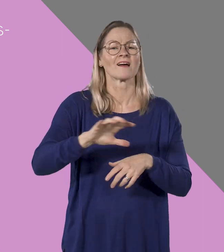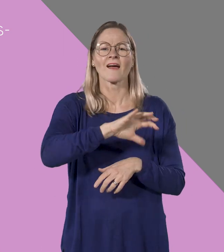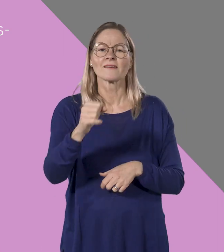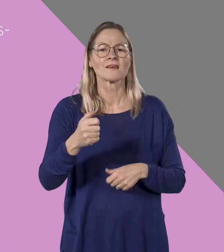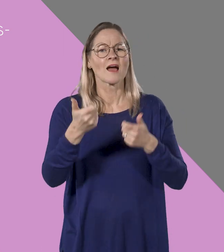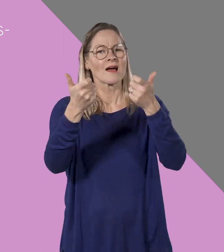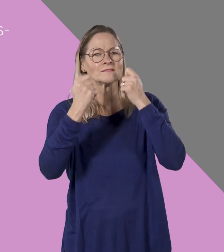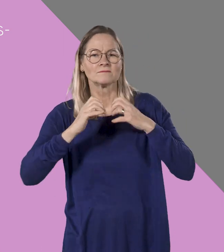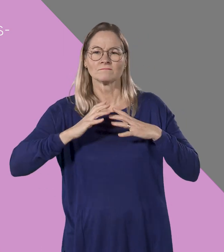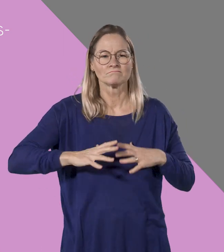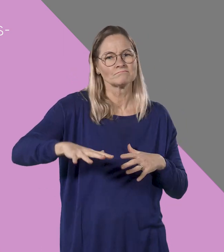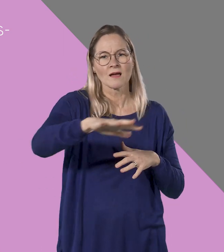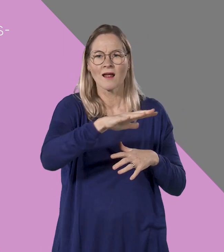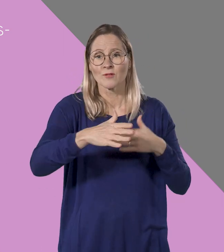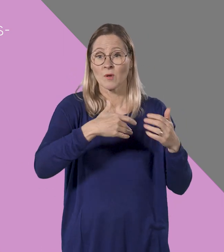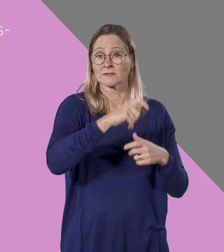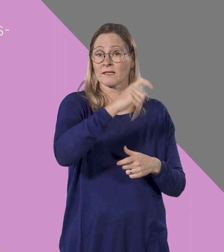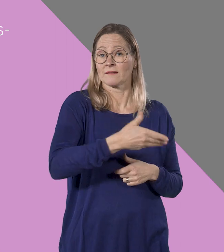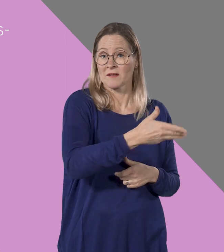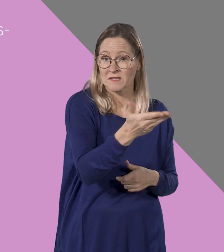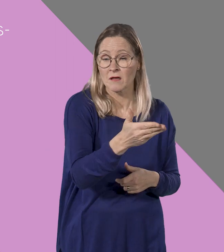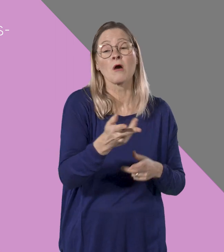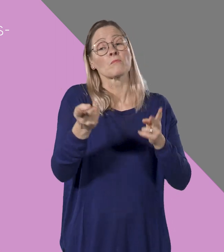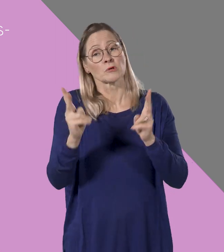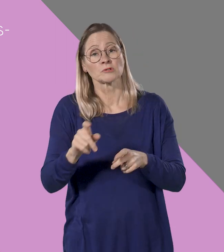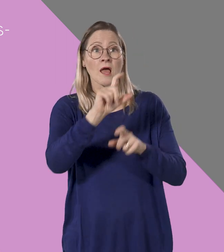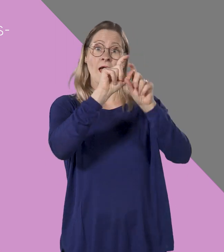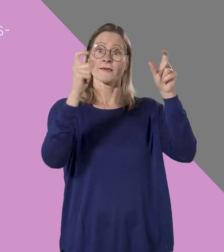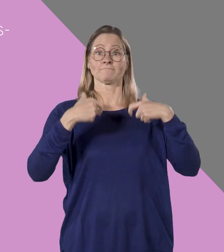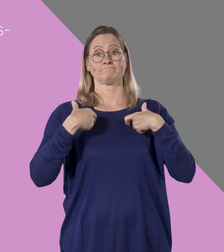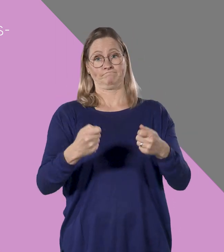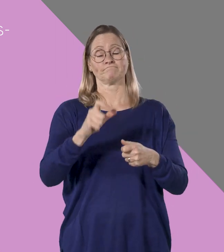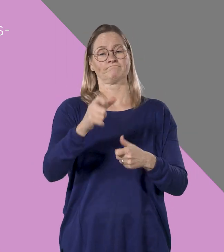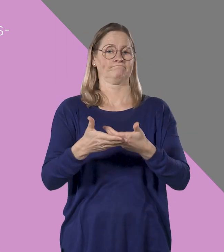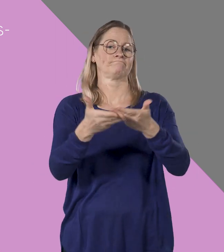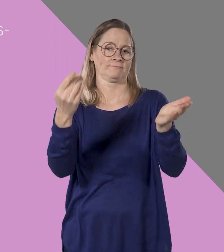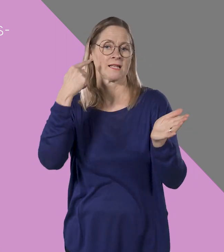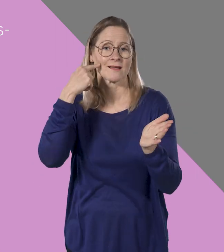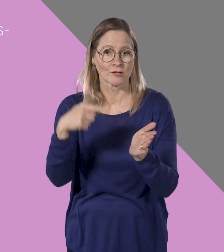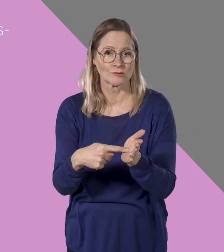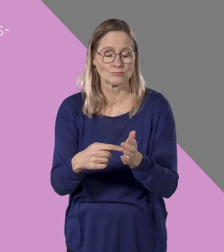sekä kaikille aistivamma-alalla työskenteleville ja aiheesta kiinnostuneille.